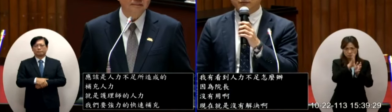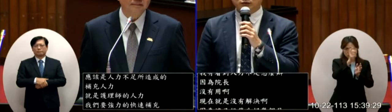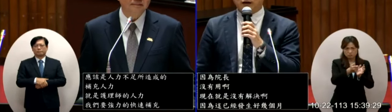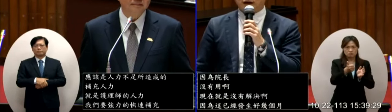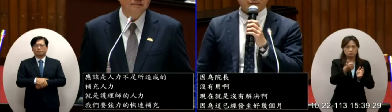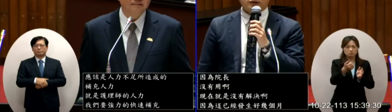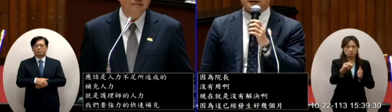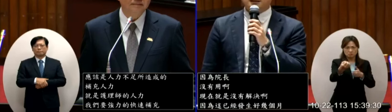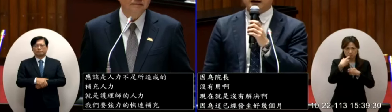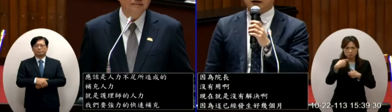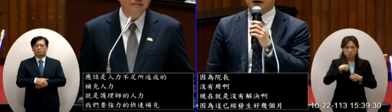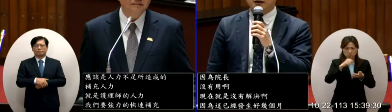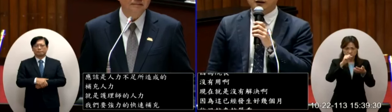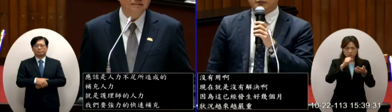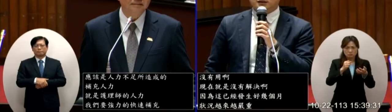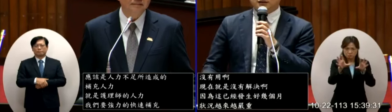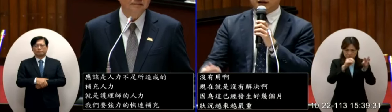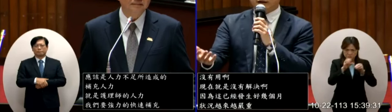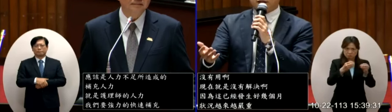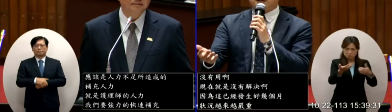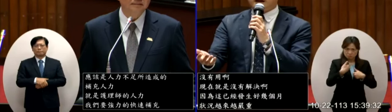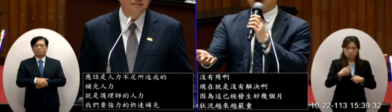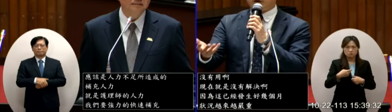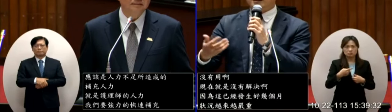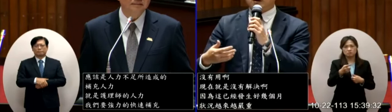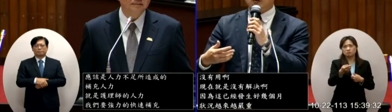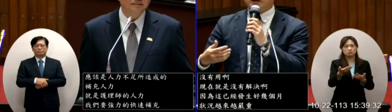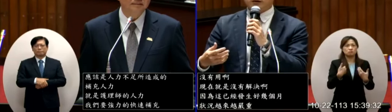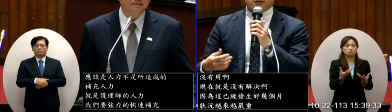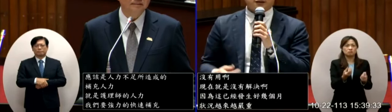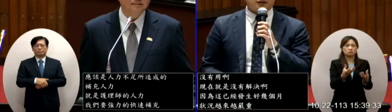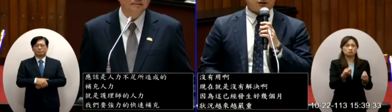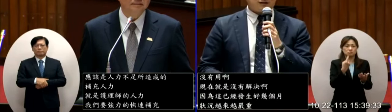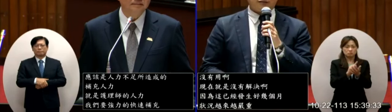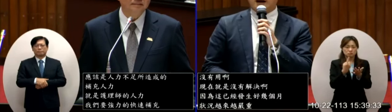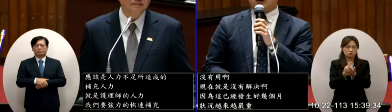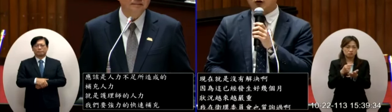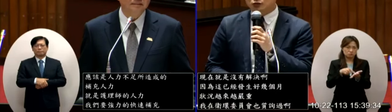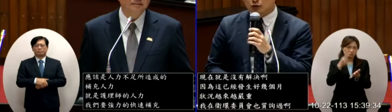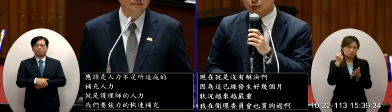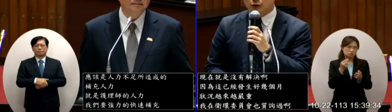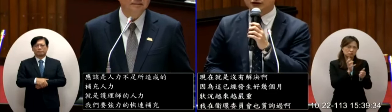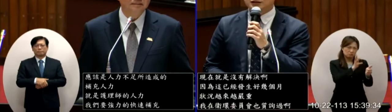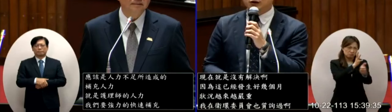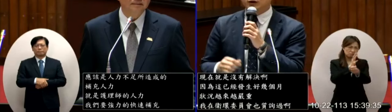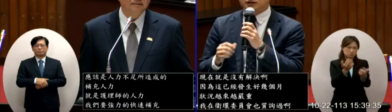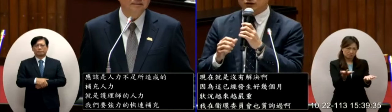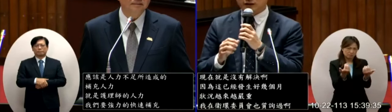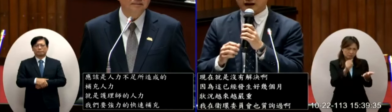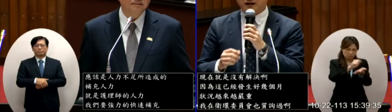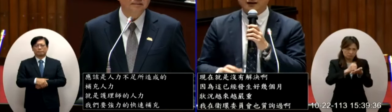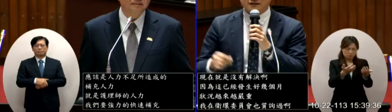但部長後來也不給資料啊 每次跟你們要資料 回的公文都是那種 非常空洞 不願意針對問題回答